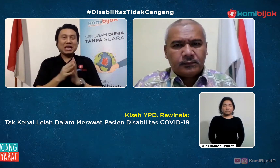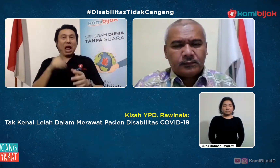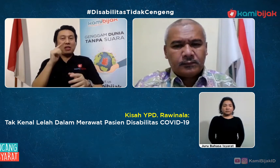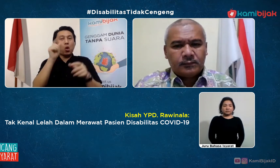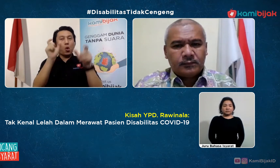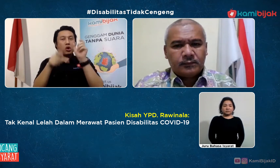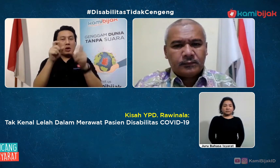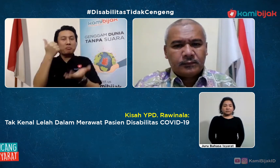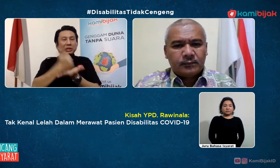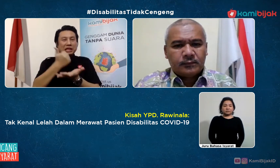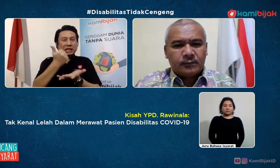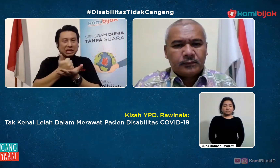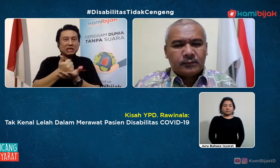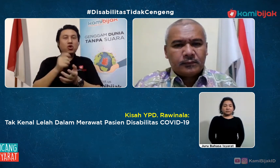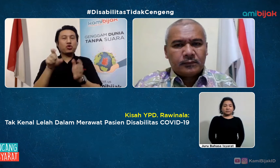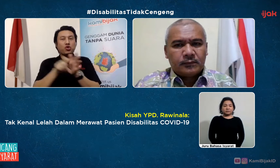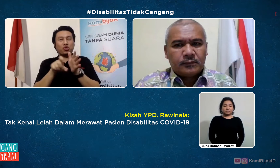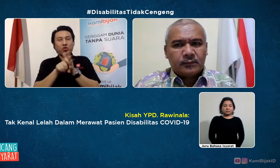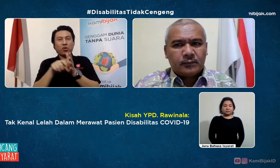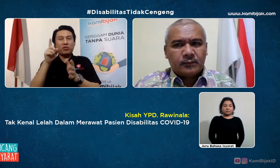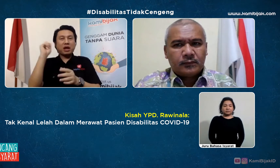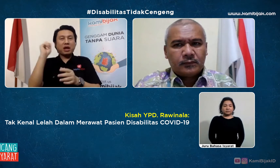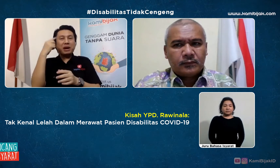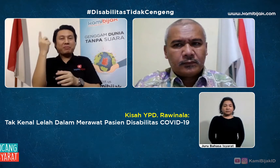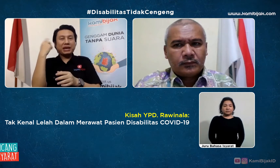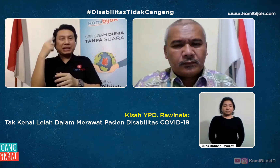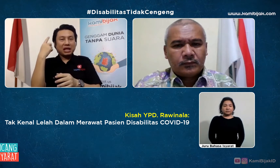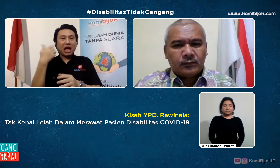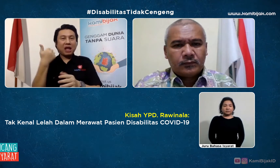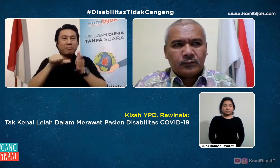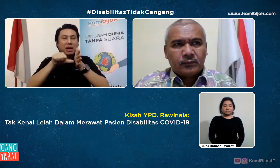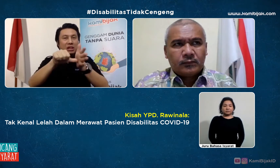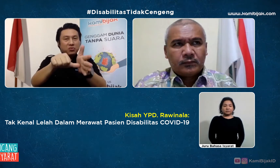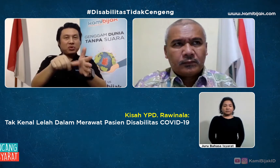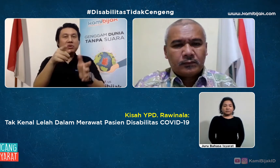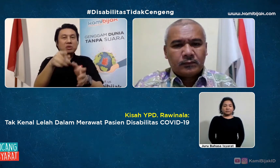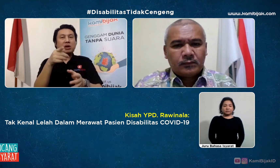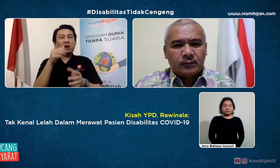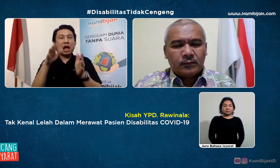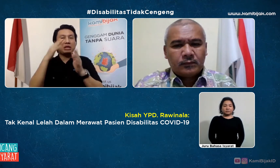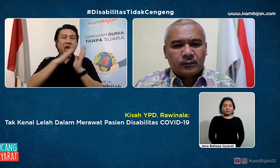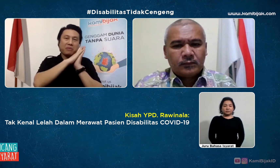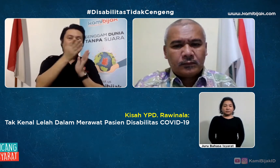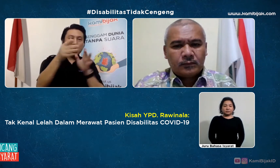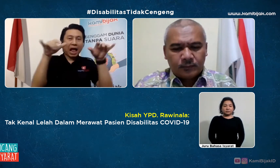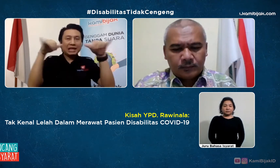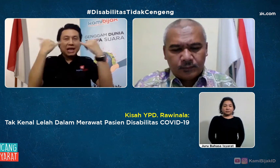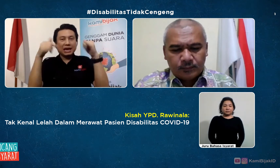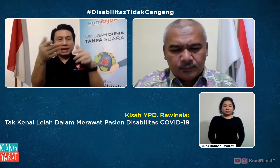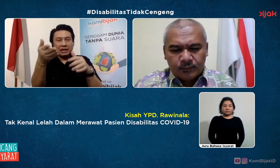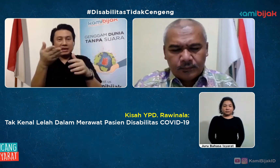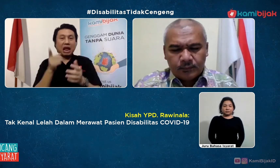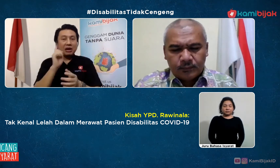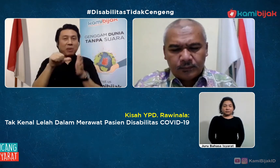Adakah pihak-pihak kepentingan seperti dari pihak pemerintahan yang menyalurkan bantuan ke asrama?